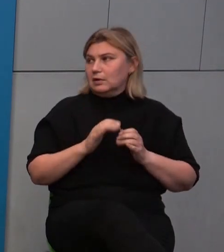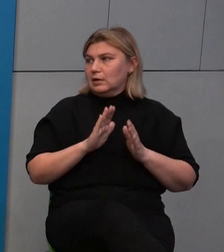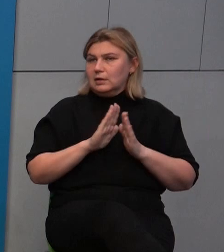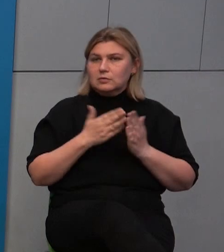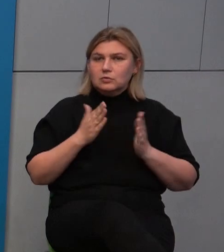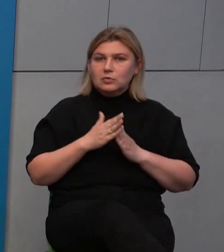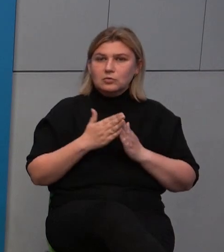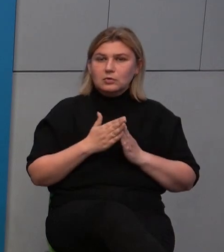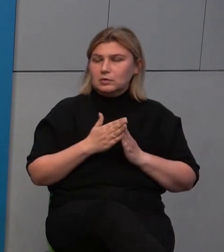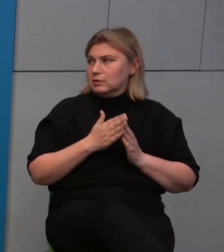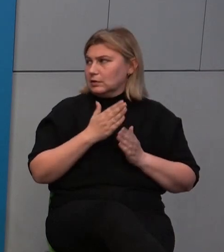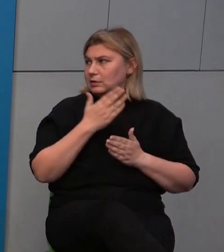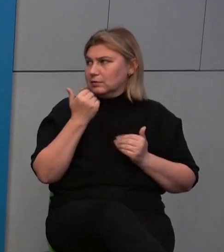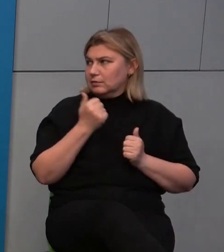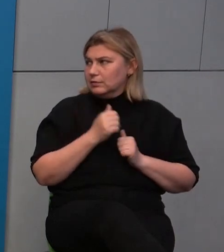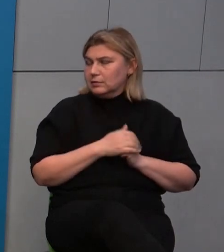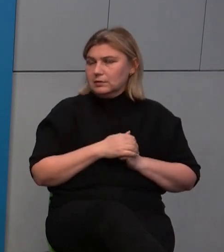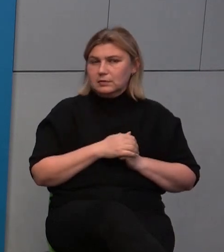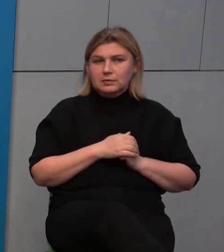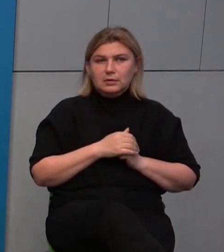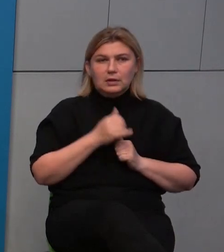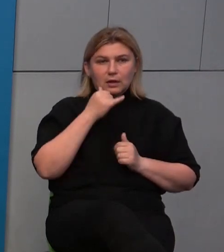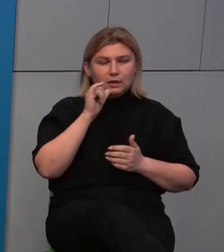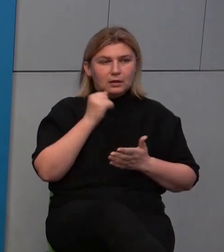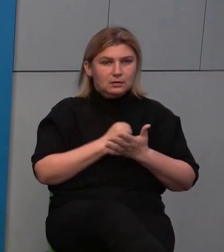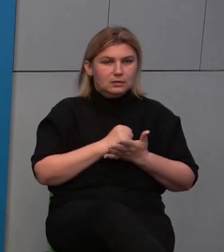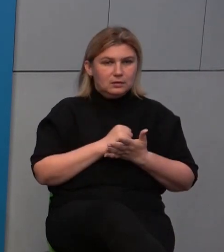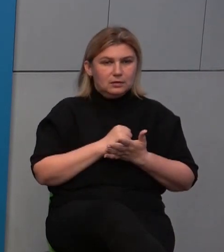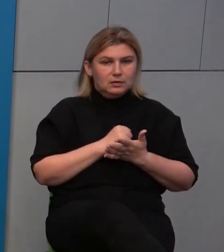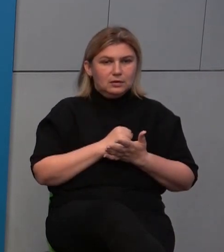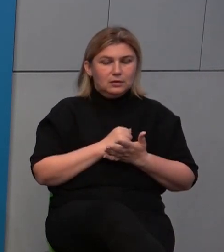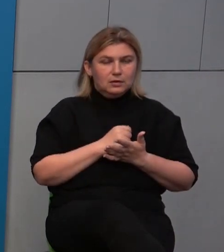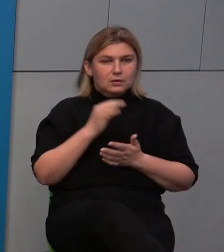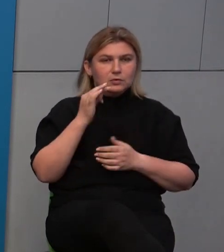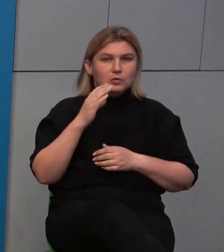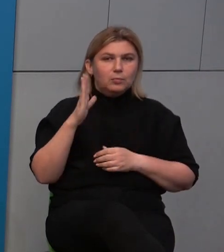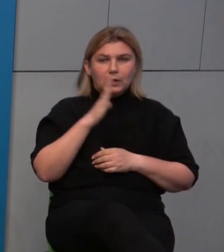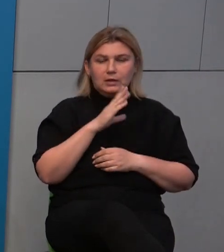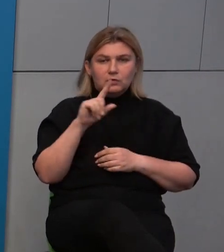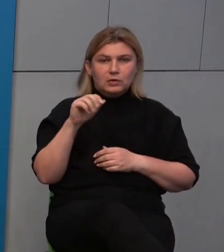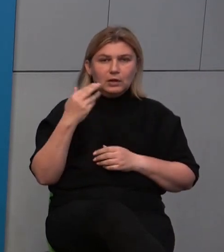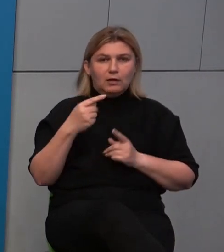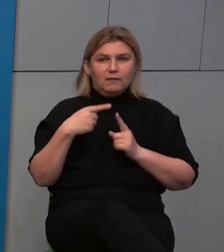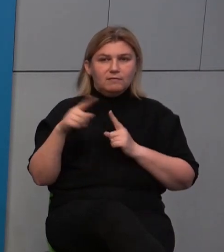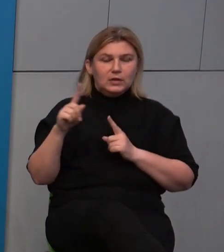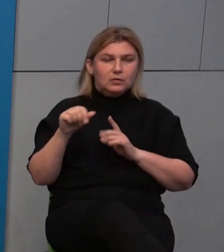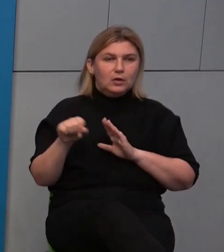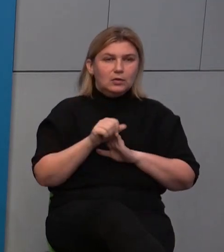ja nawet nie wiedziałam, że ten list Tomasz Lem wysłał też do wydawnictwa